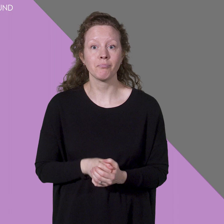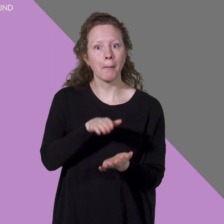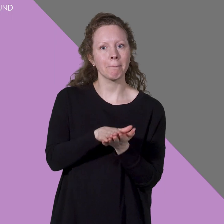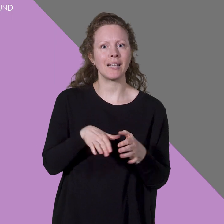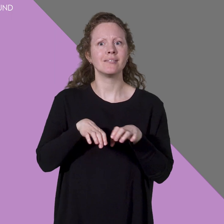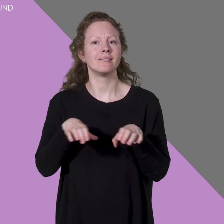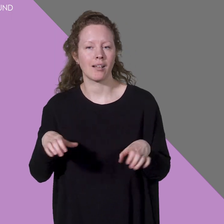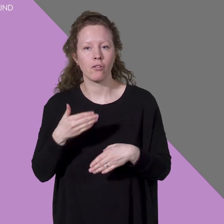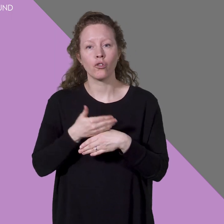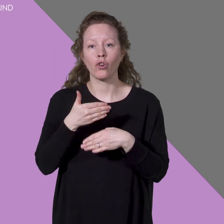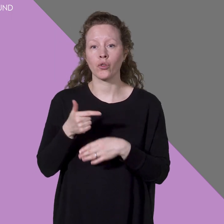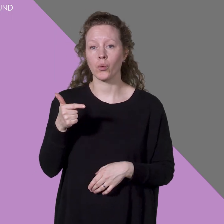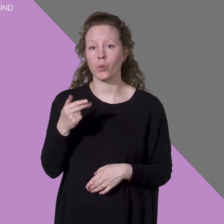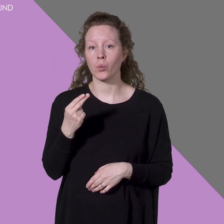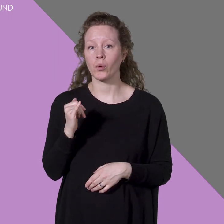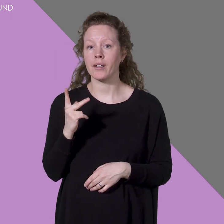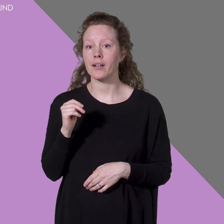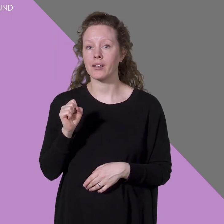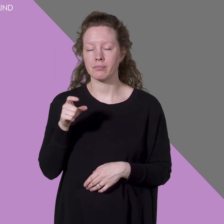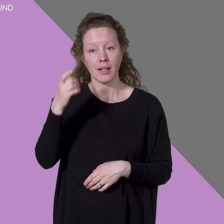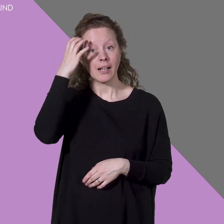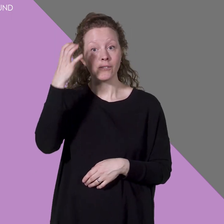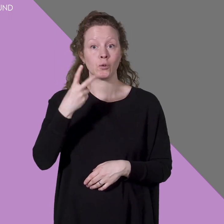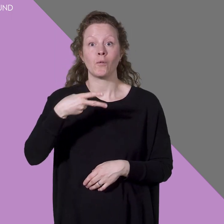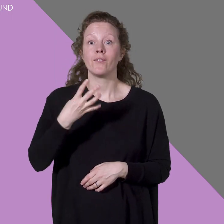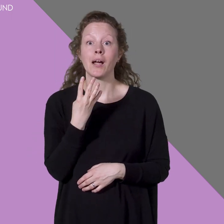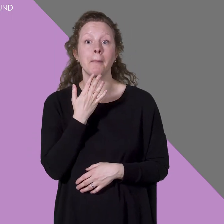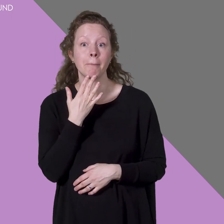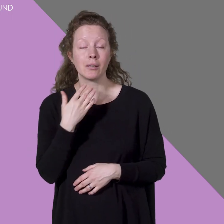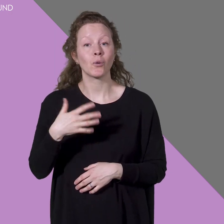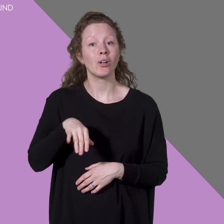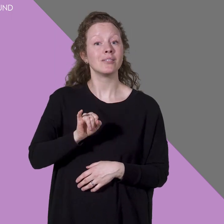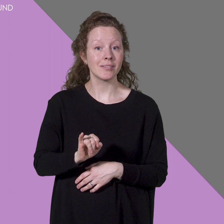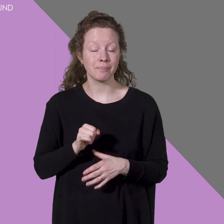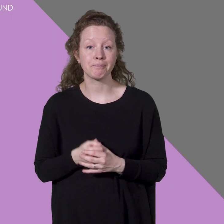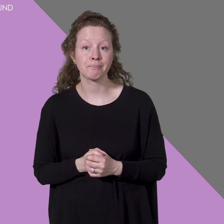ges på Teatteri Tuikes scen i Helsingfors 24.3 klockan 18.00.